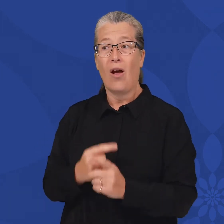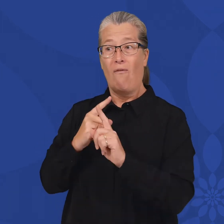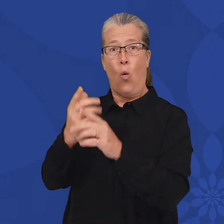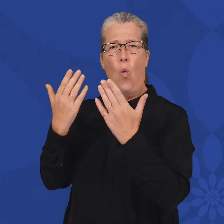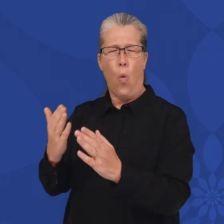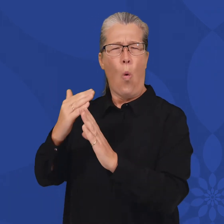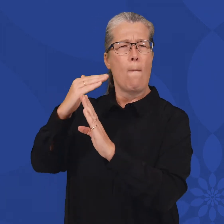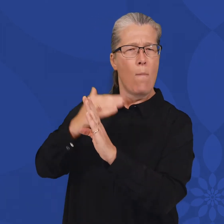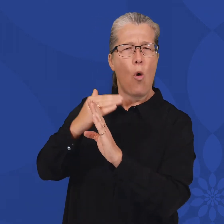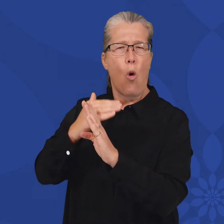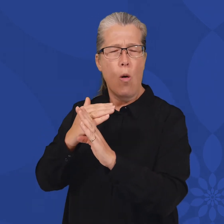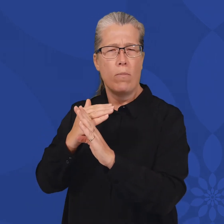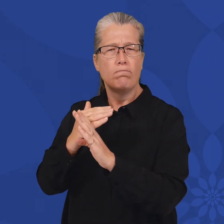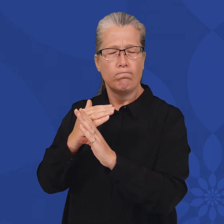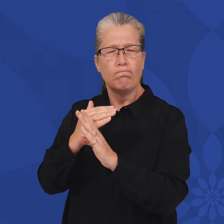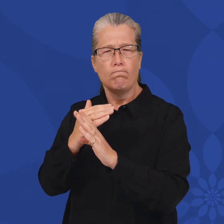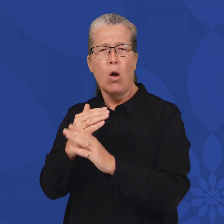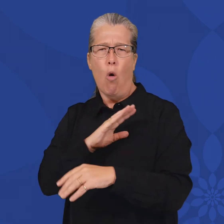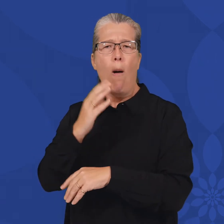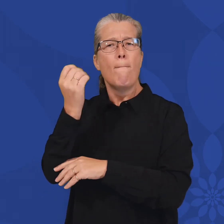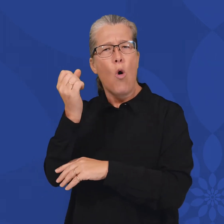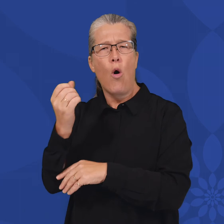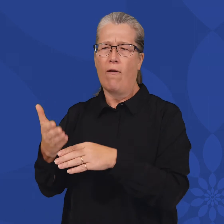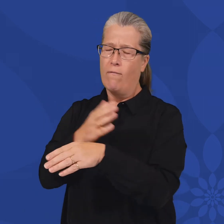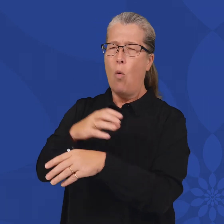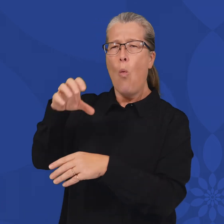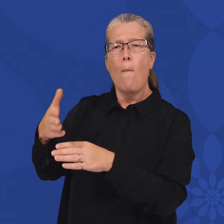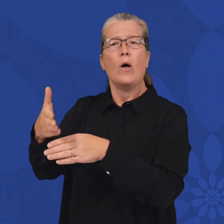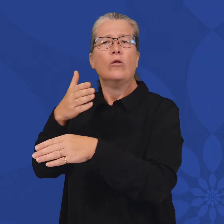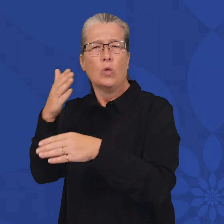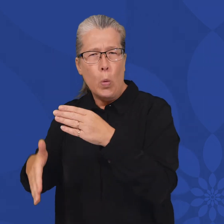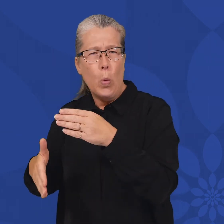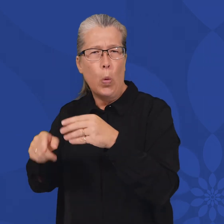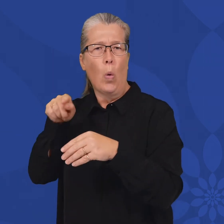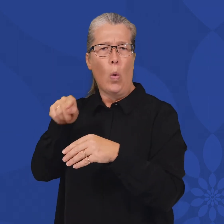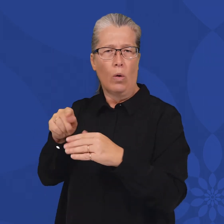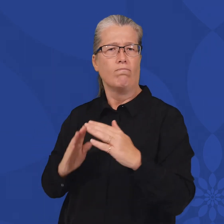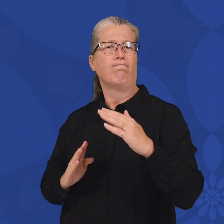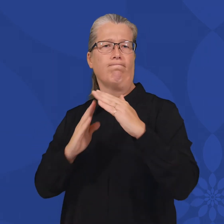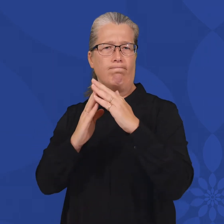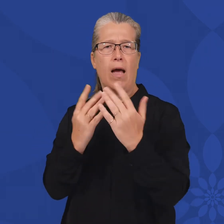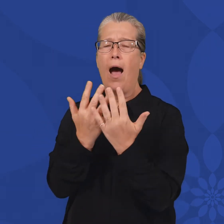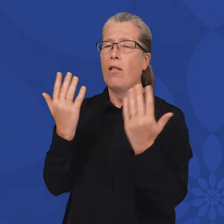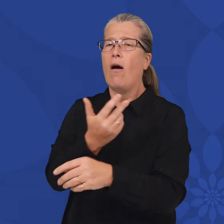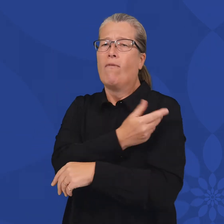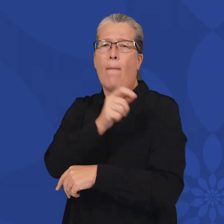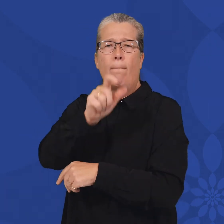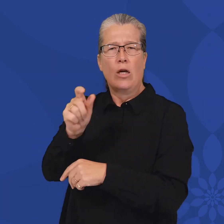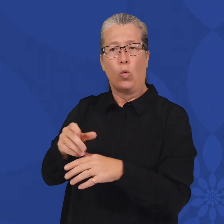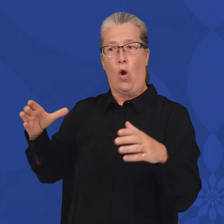Enligt den nuvarande bedömningen är det möjligt att uppnå en vaccinationstäckning -